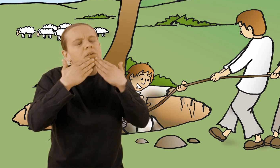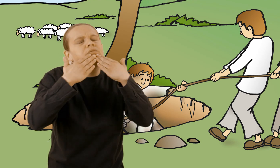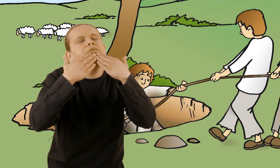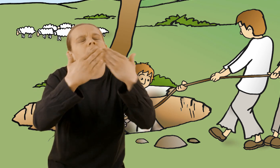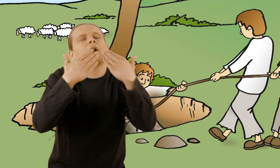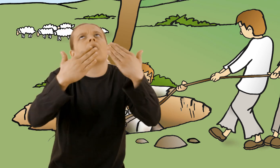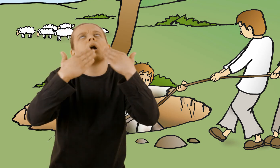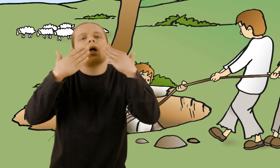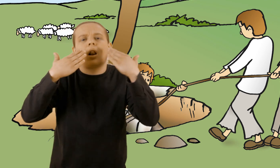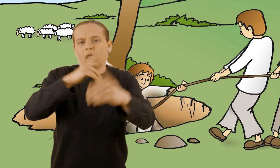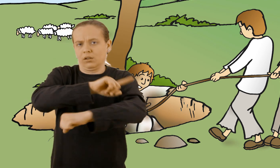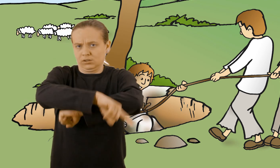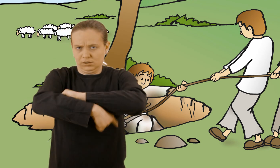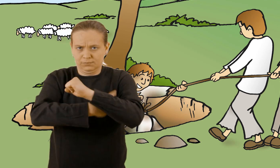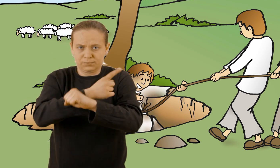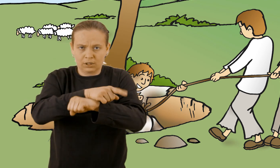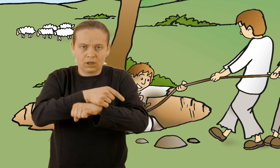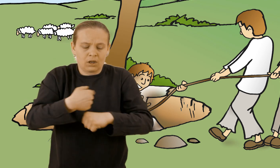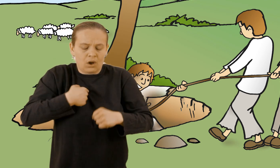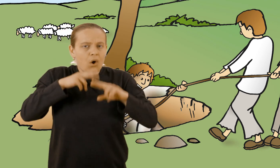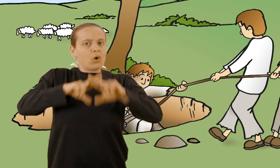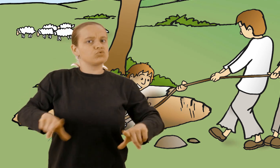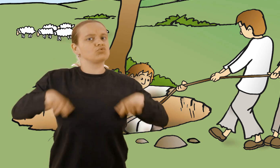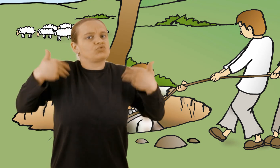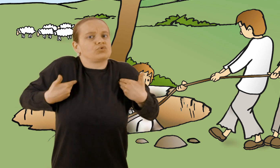i kako je zahvaljujući zmijama preživio.